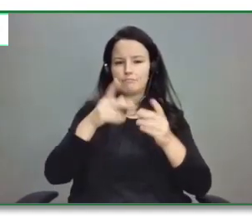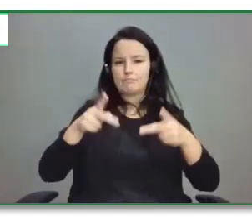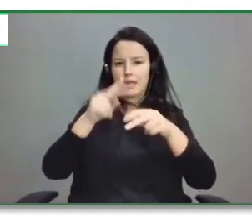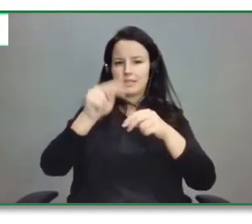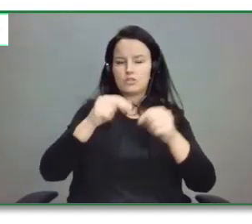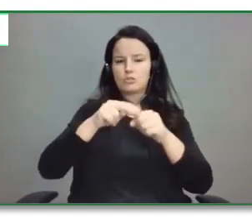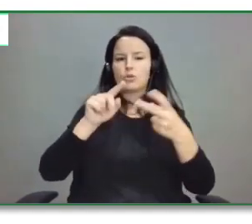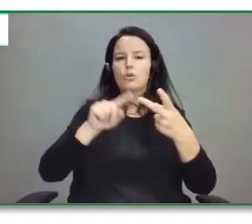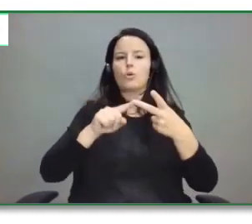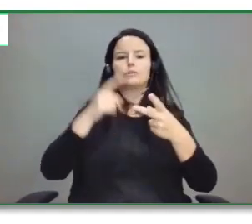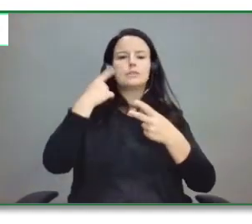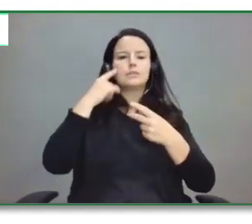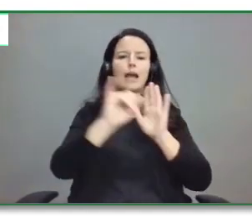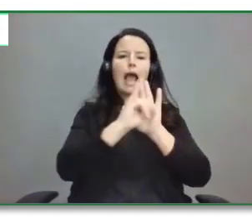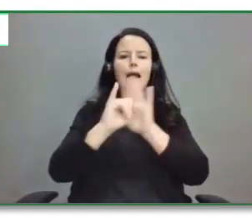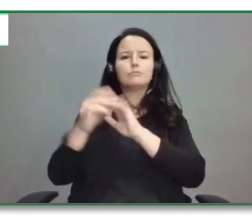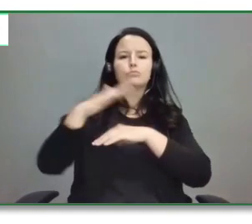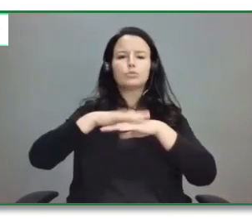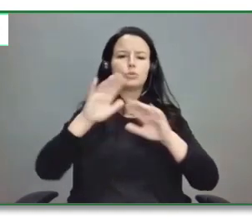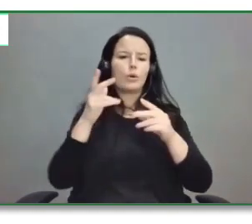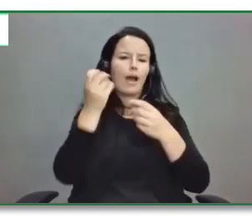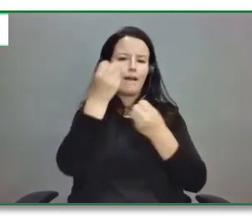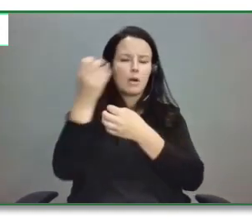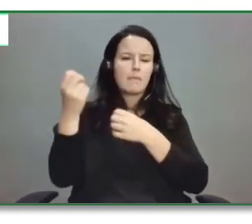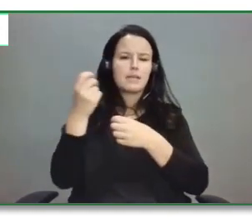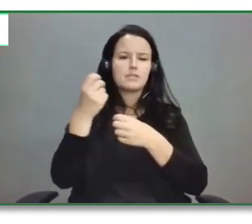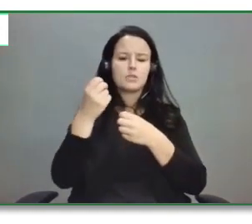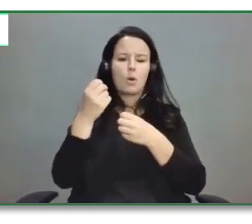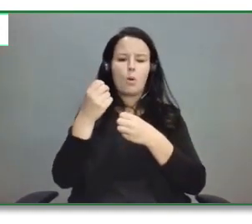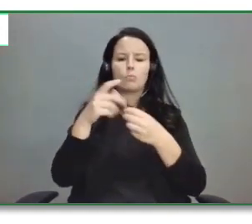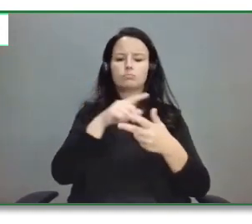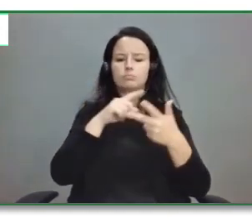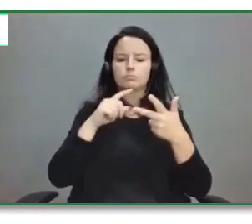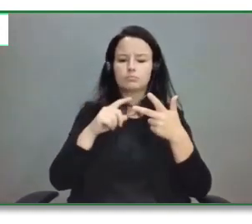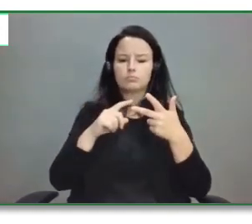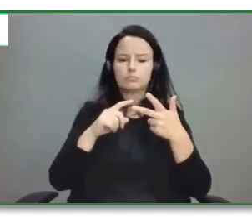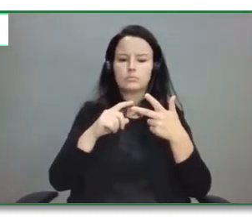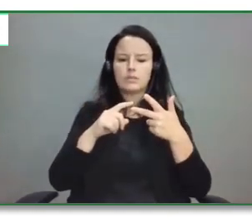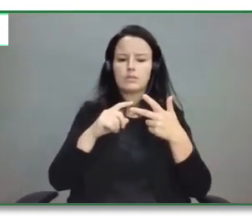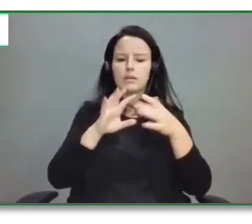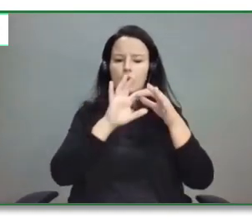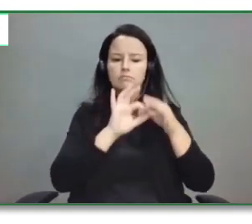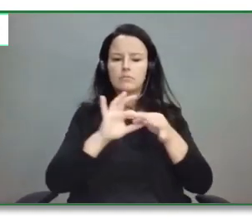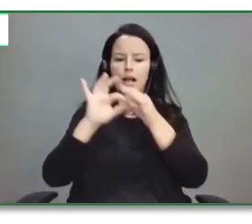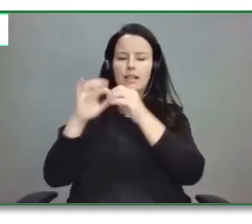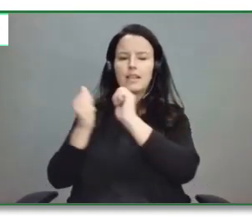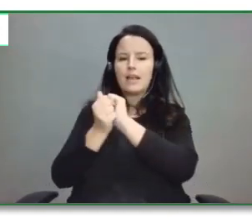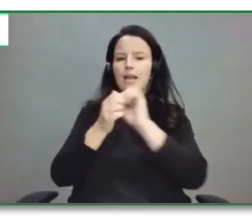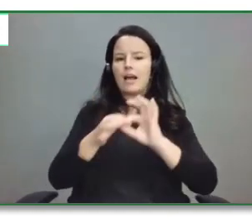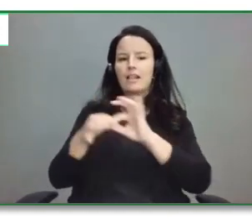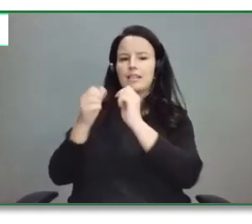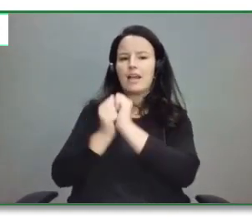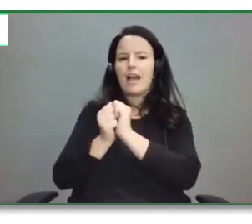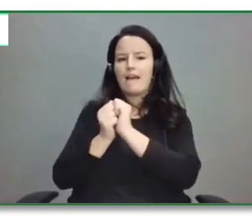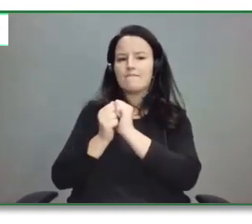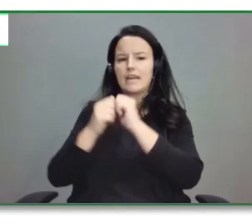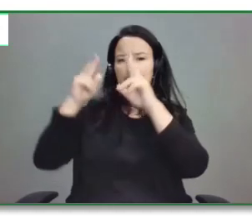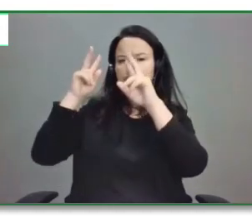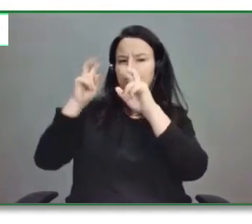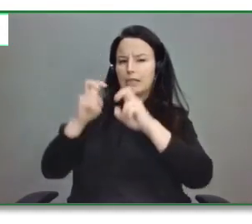sur l'accessibilité des sites web en appliquant le processus hiérarchique